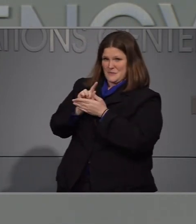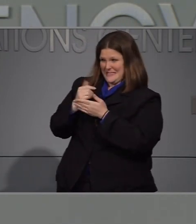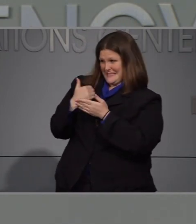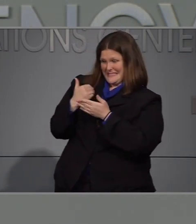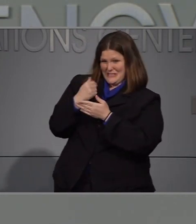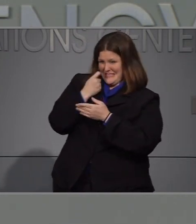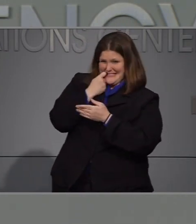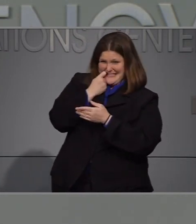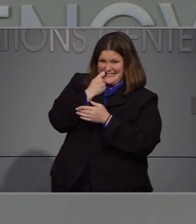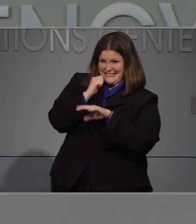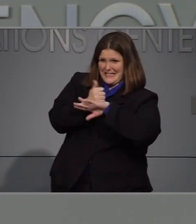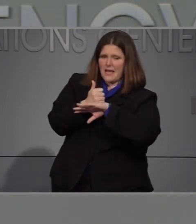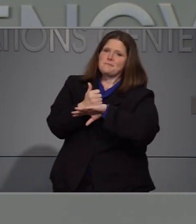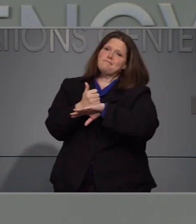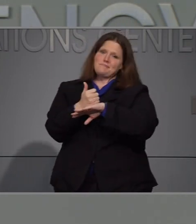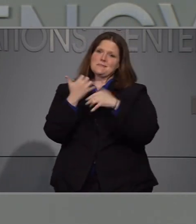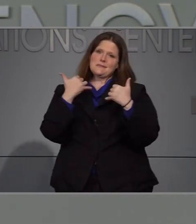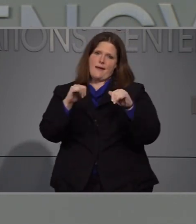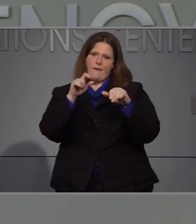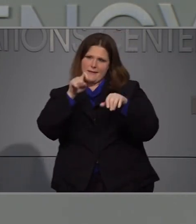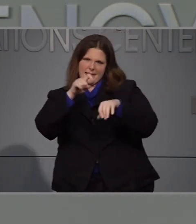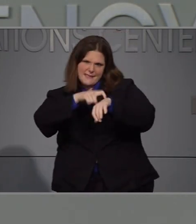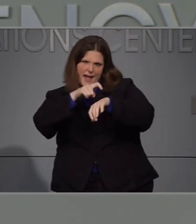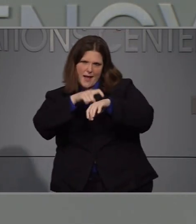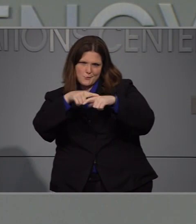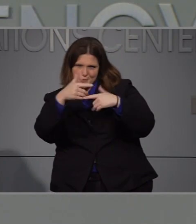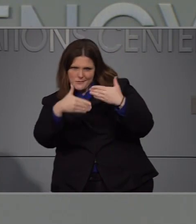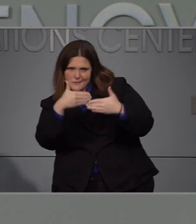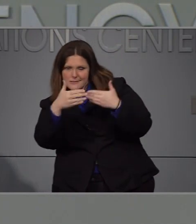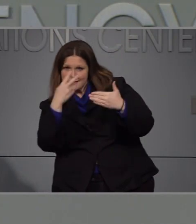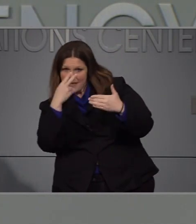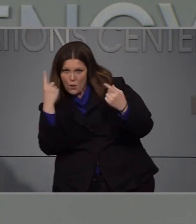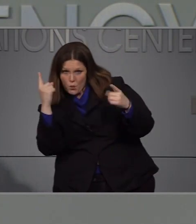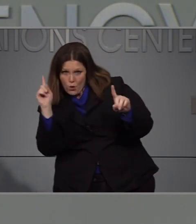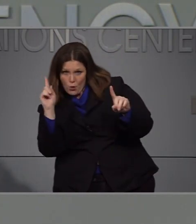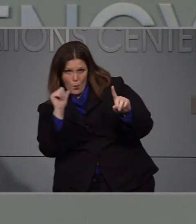Lo que es importante acerca de las mascarillas esa consistencia es usarlas todo el